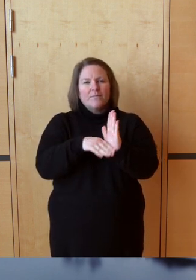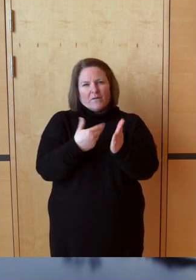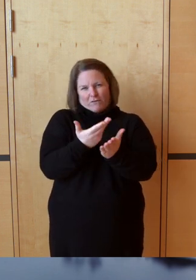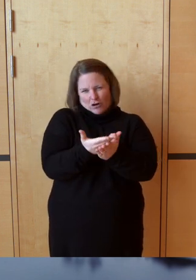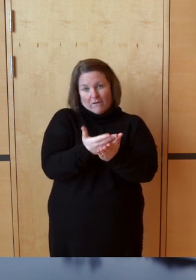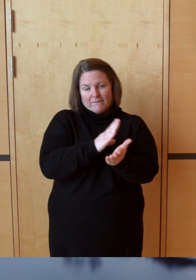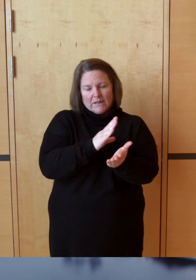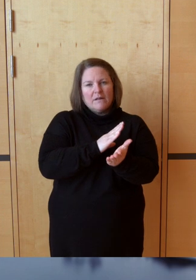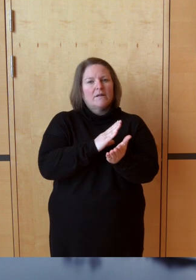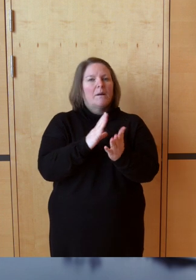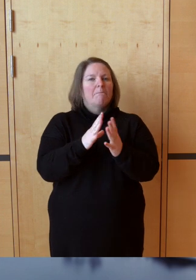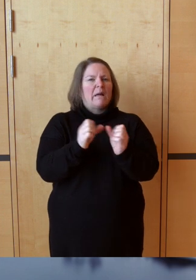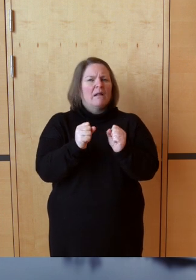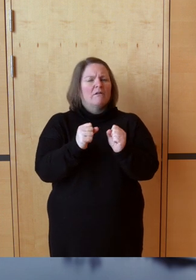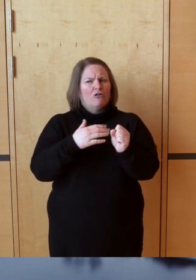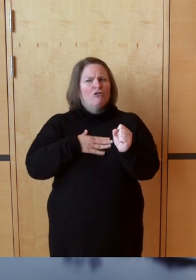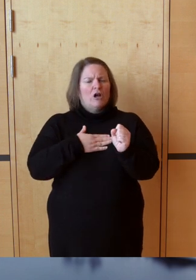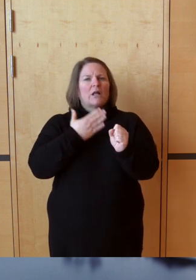Men jag tycker det är bra tror du Klarlagt